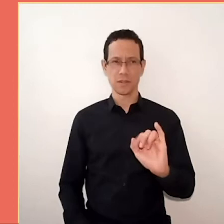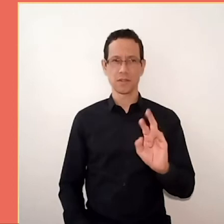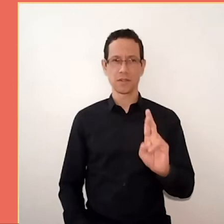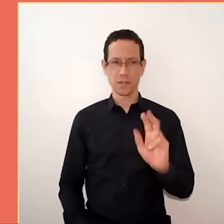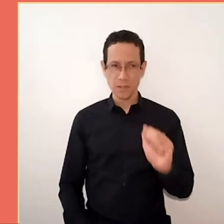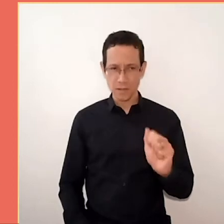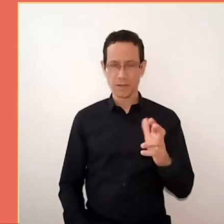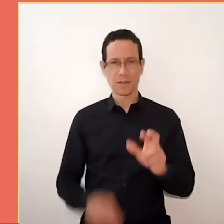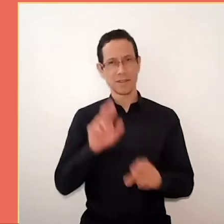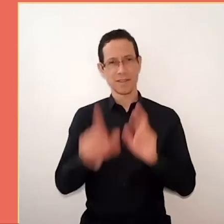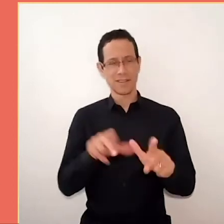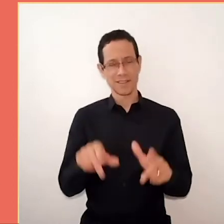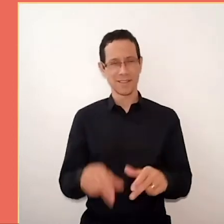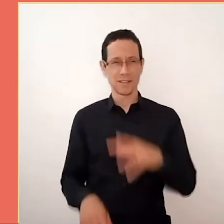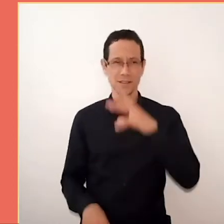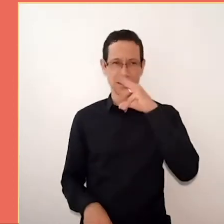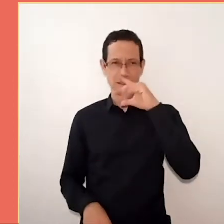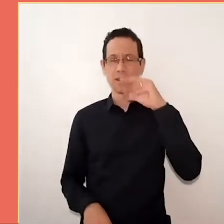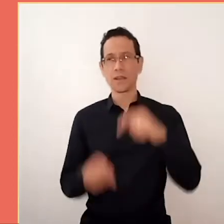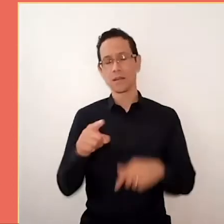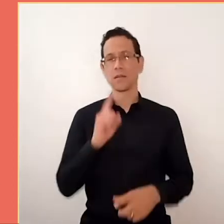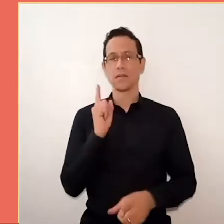E vira reconhecimento. Em vários momentos, assim…